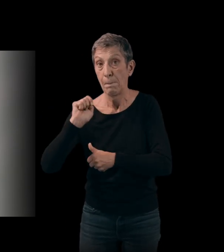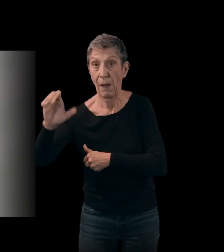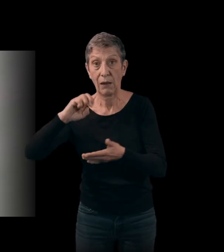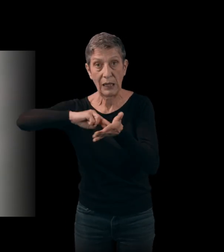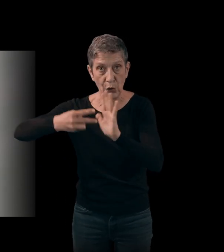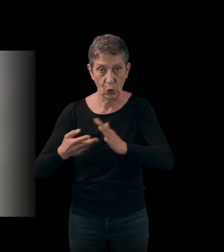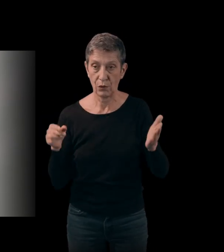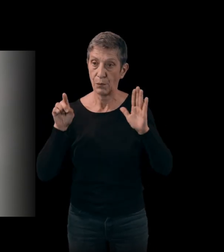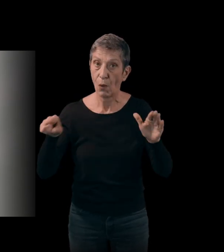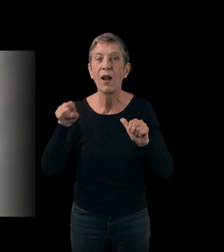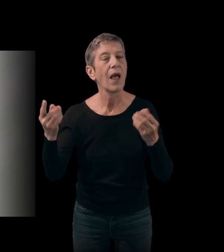Cap sur le Vietnam, cette fois-ci." Merci.